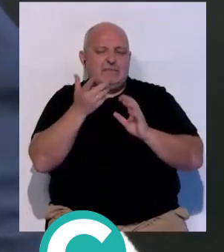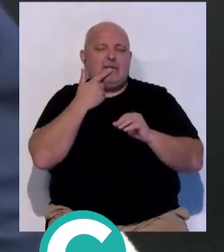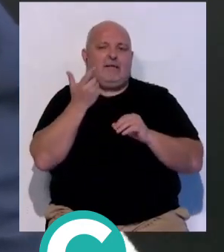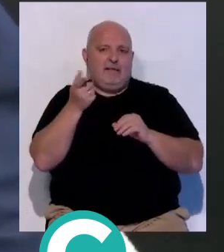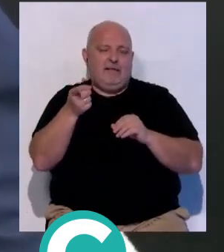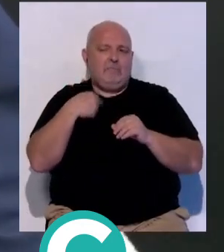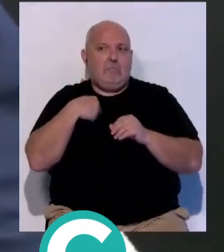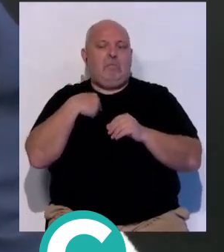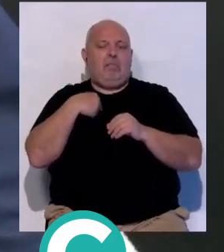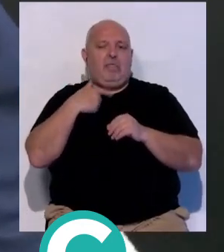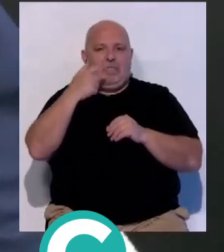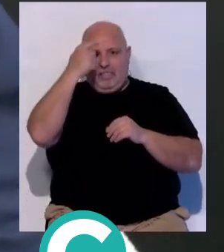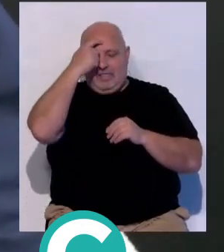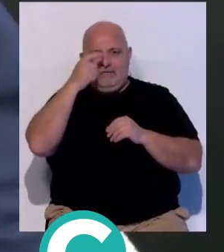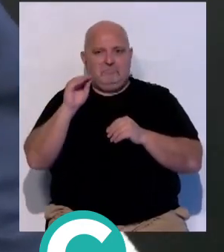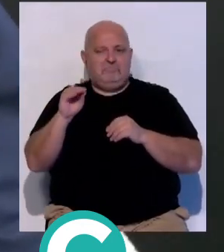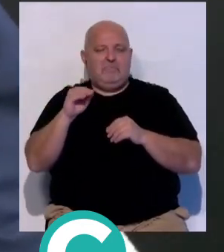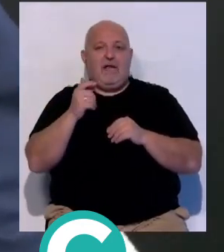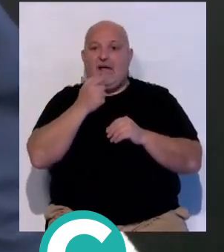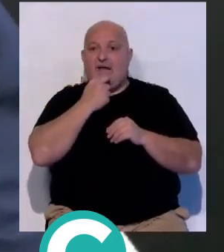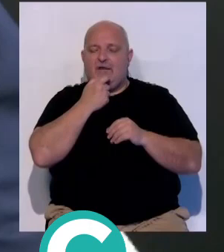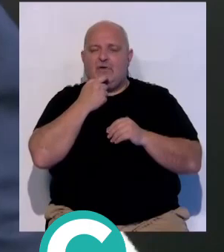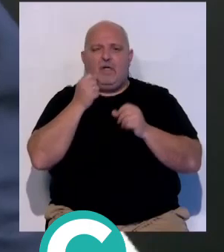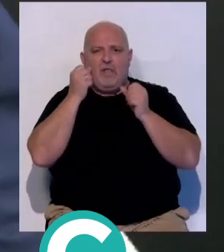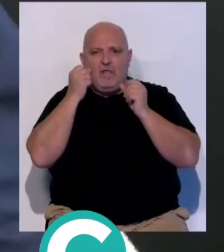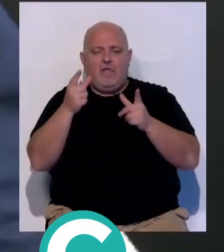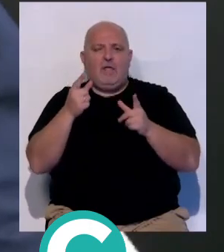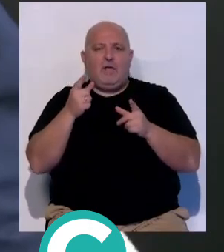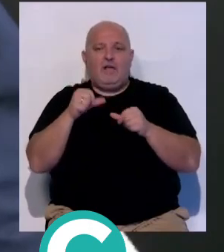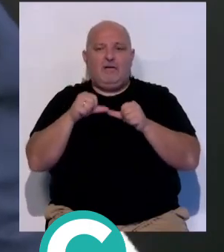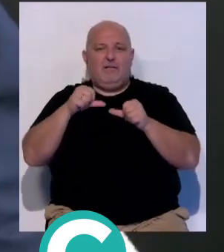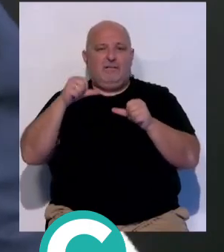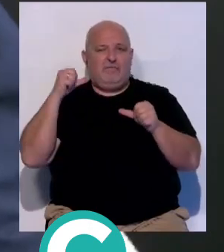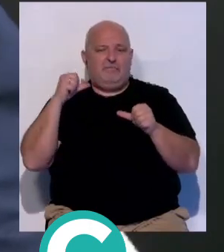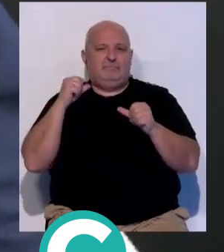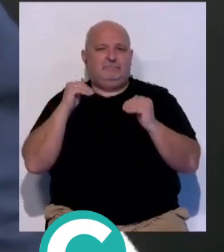evidentemente el arbitraje yo He descubierto en los últimos años cuando hemos estado en el